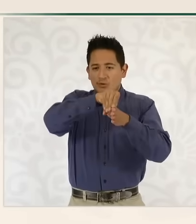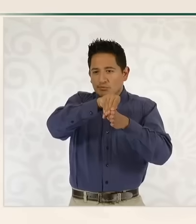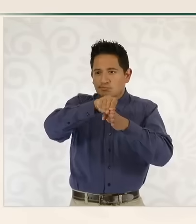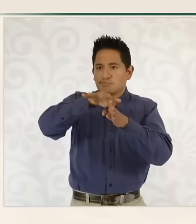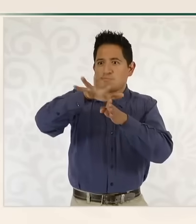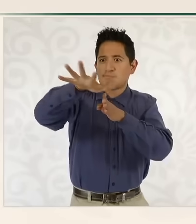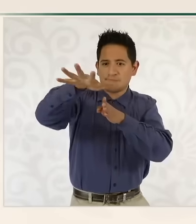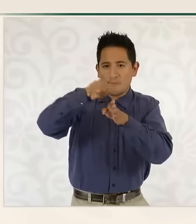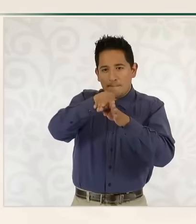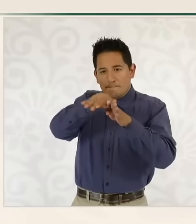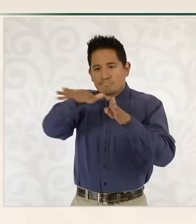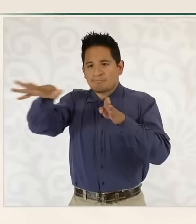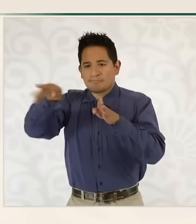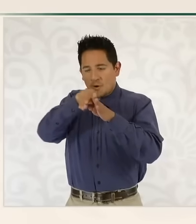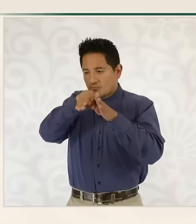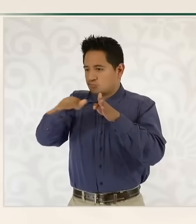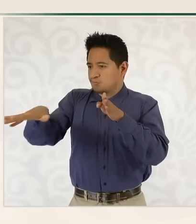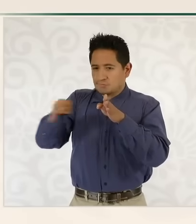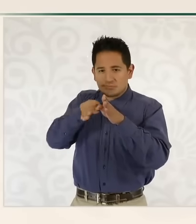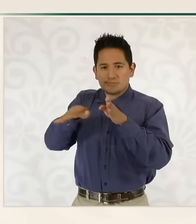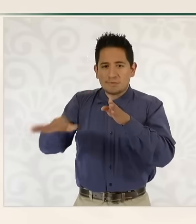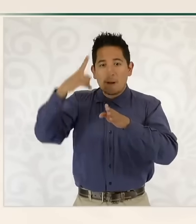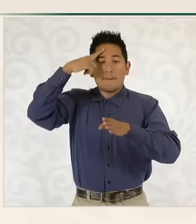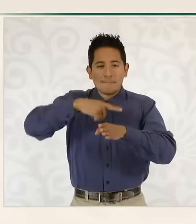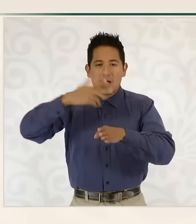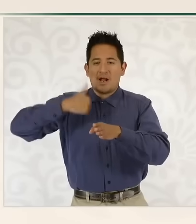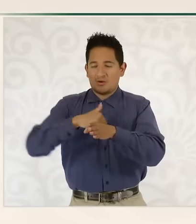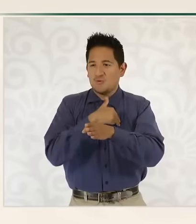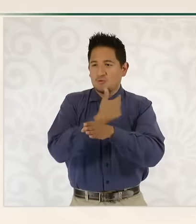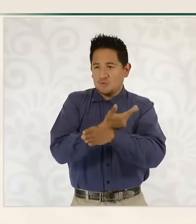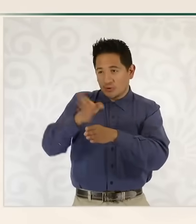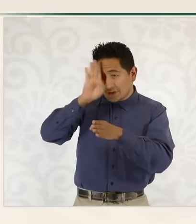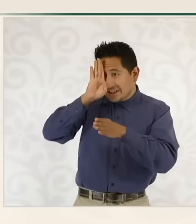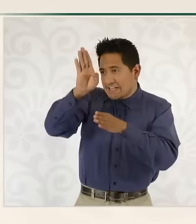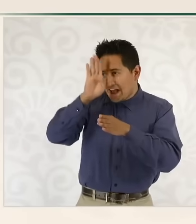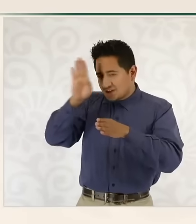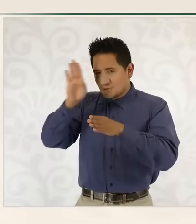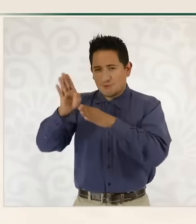mandan por las líneas de menor voltaje que llegan directamente a los centros de distribución. Esta